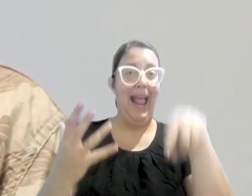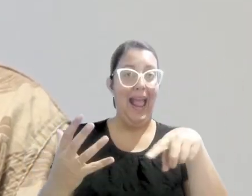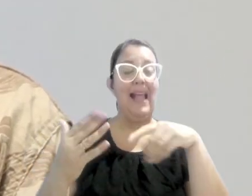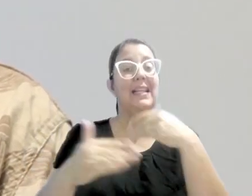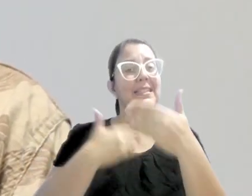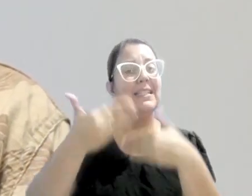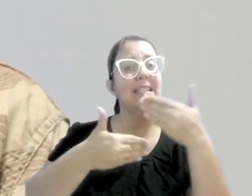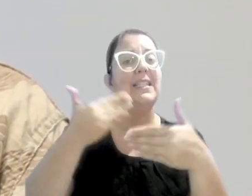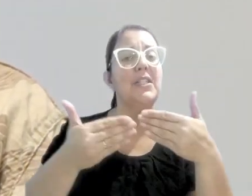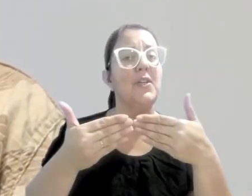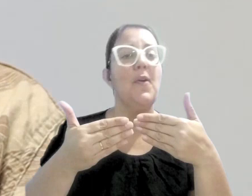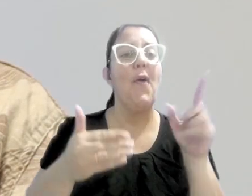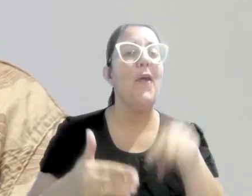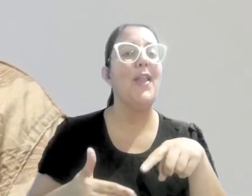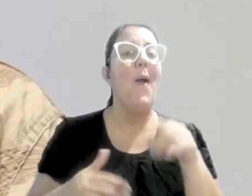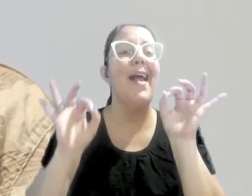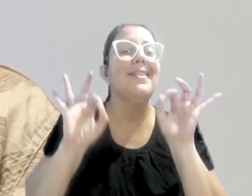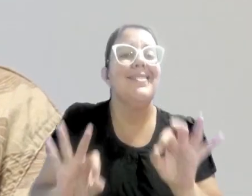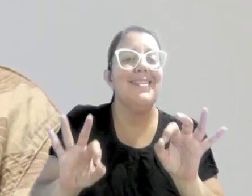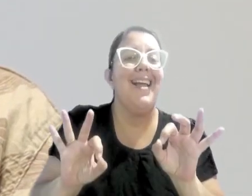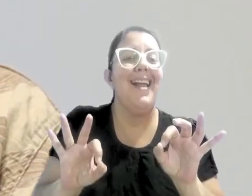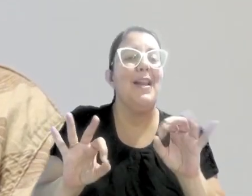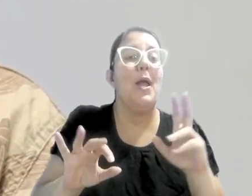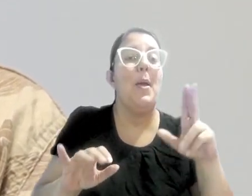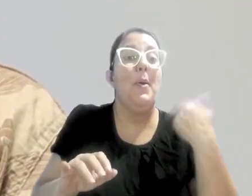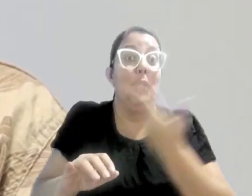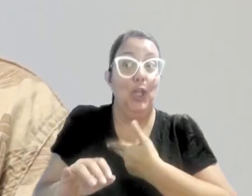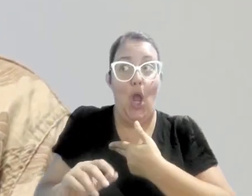Ela se construiu não por acaso, mas foi porque a gente viu que